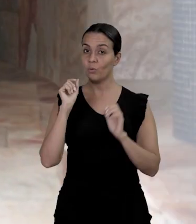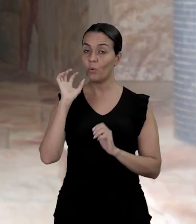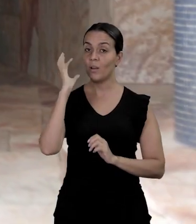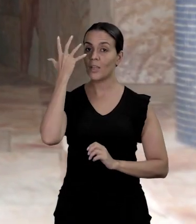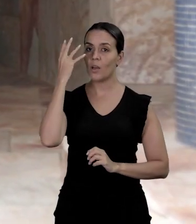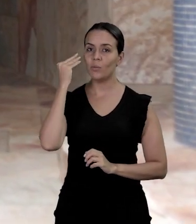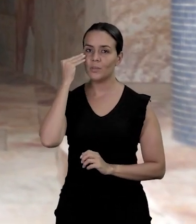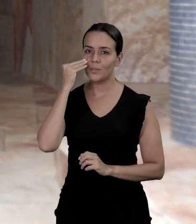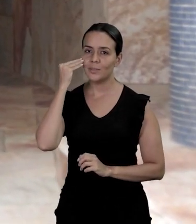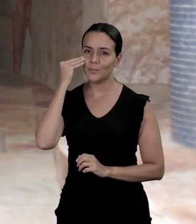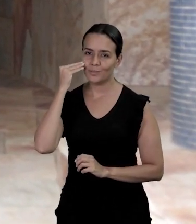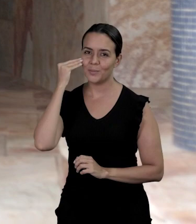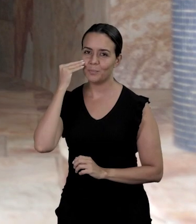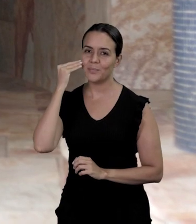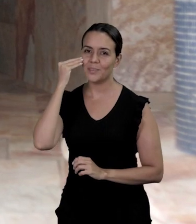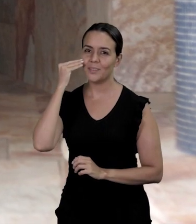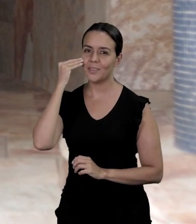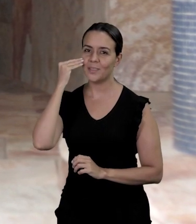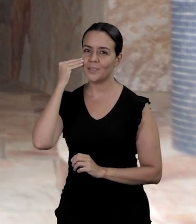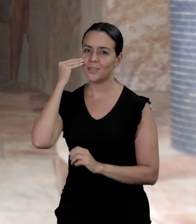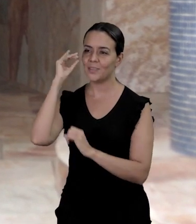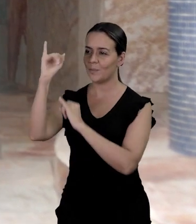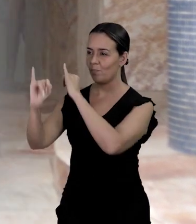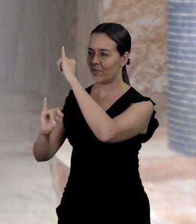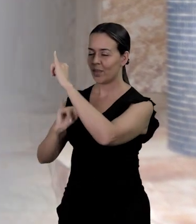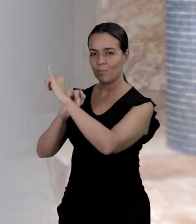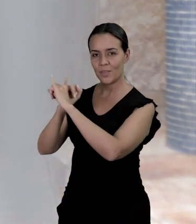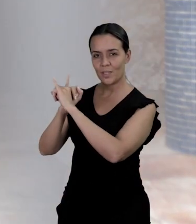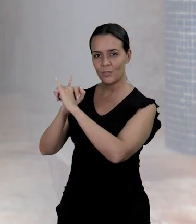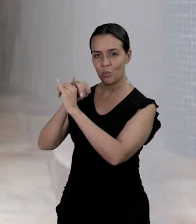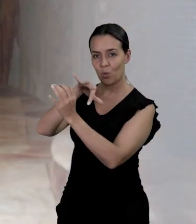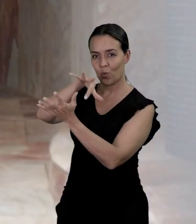com a experiência da internet, do mundo virtual.